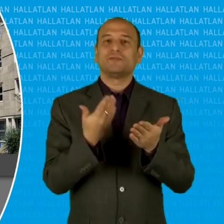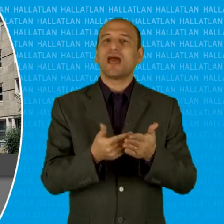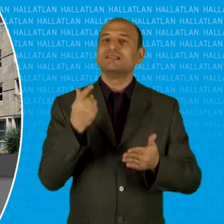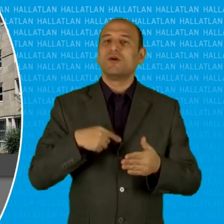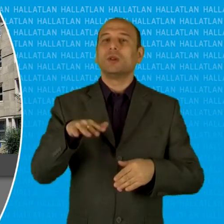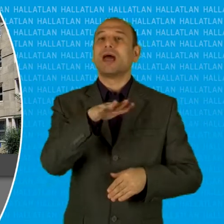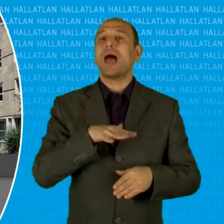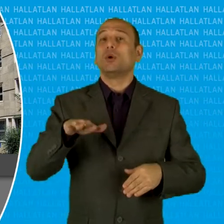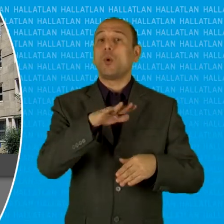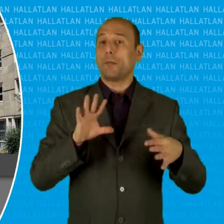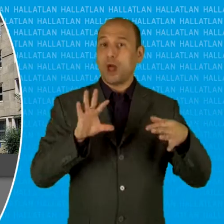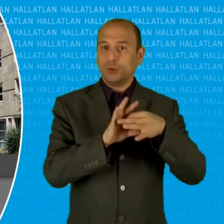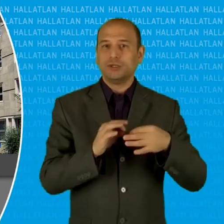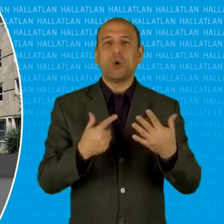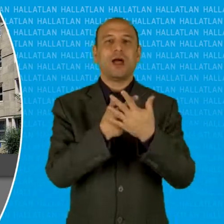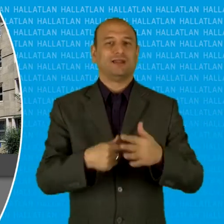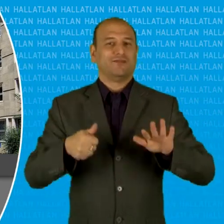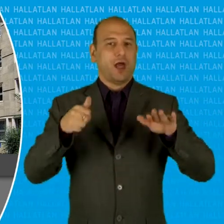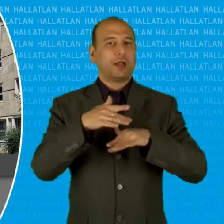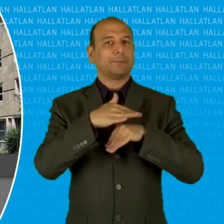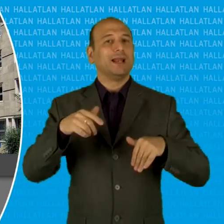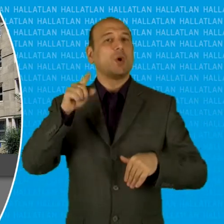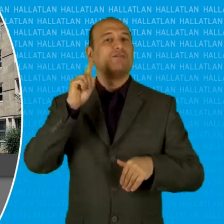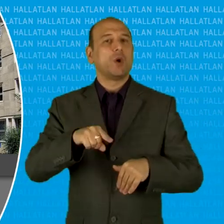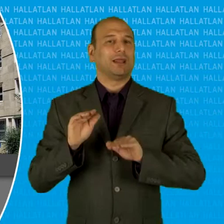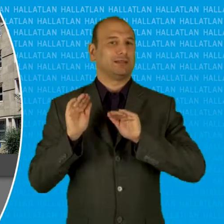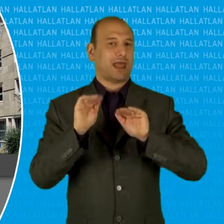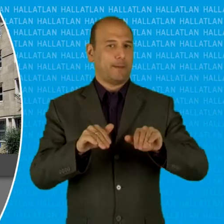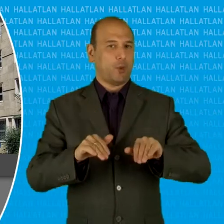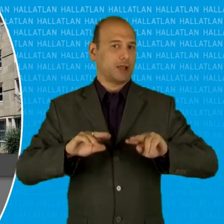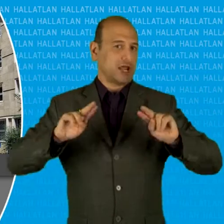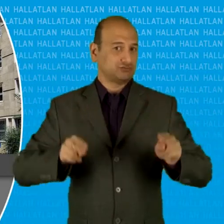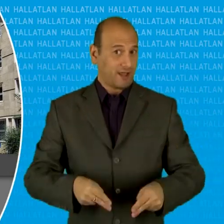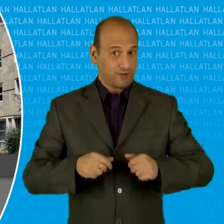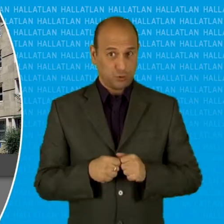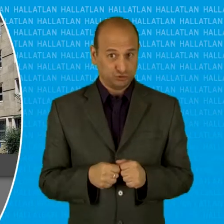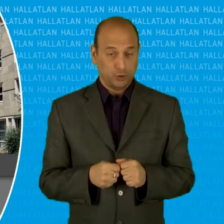amely az Európai Unió 76 millió forintos támogatásából valósult meg.